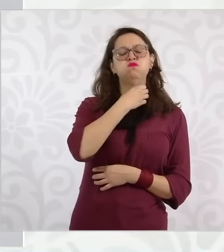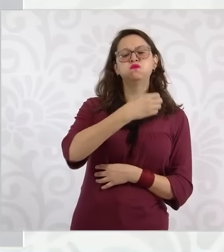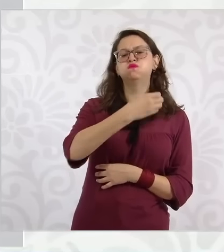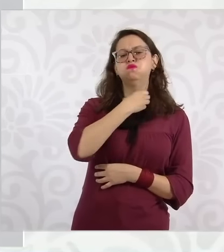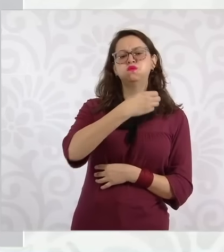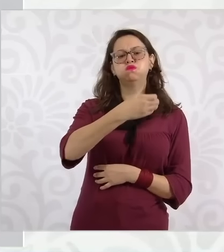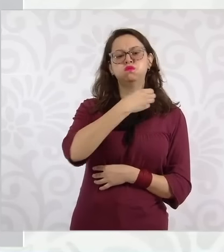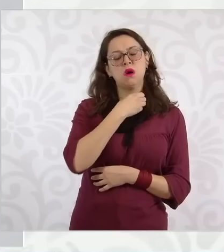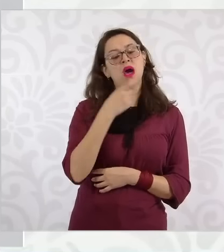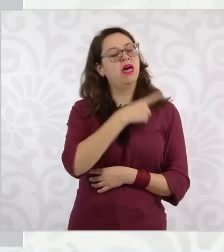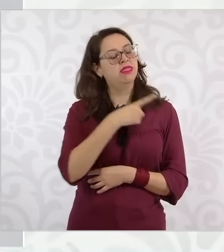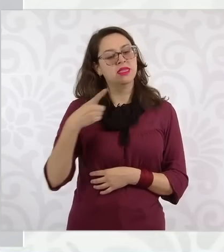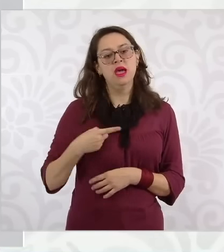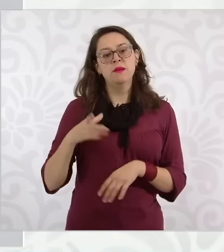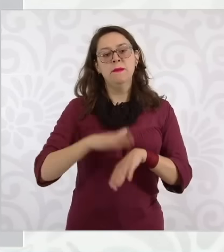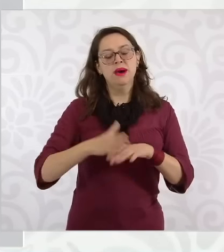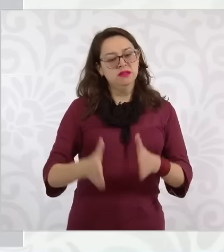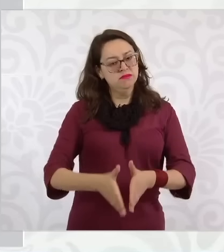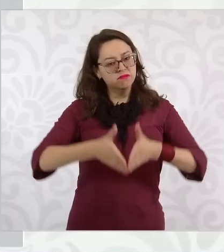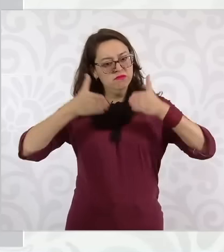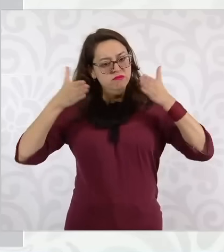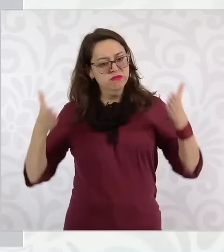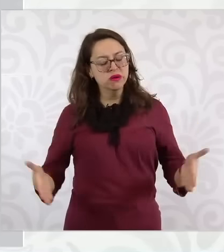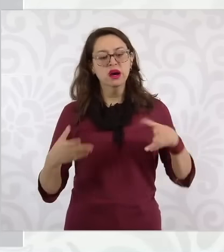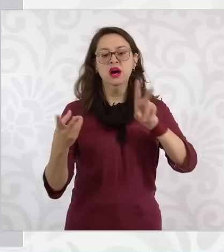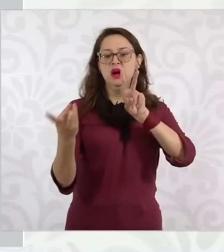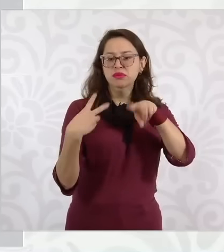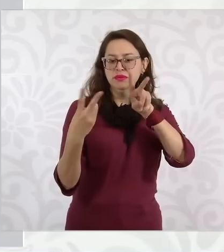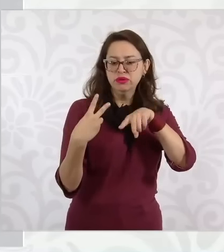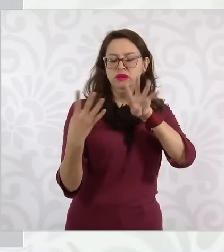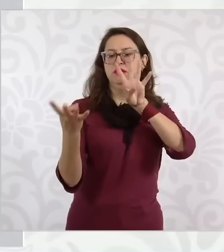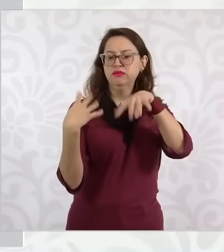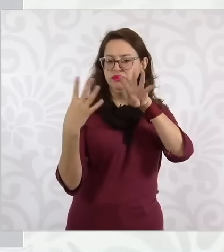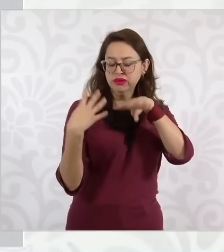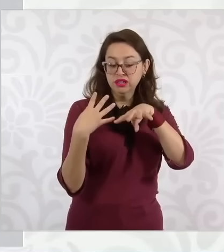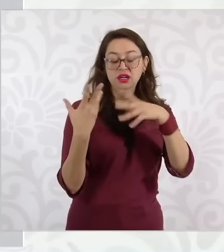carreteros y también ampliando número de carriles en algunos tramos. Y vamos a pasar desde la ciudad